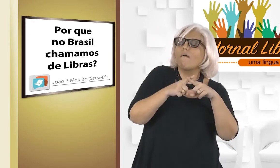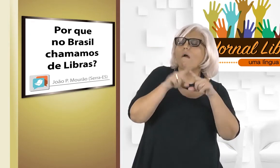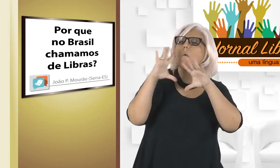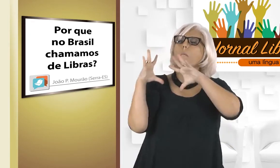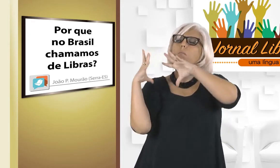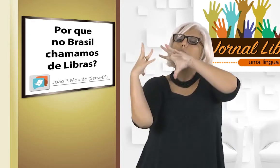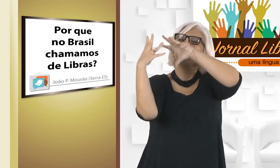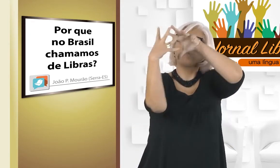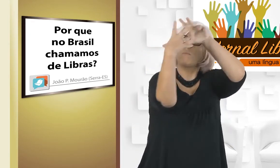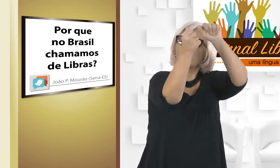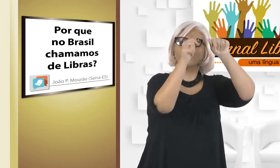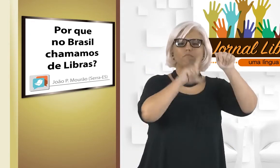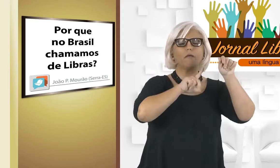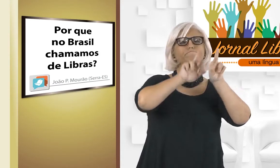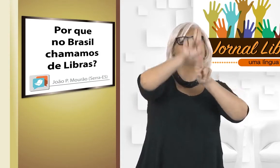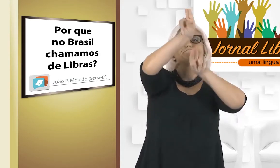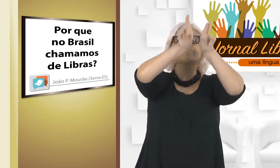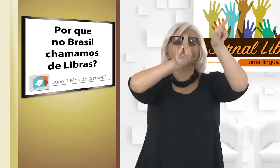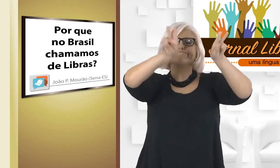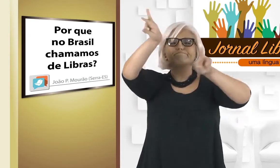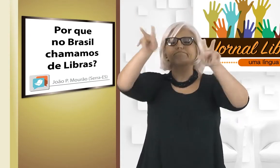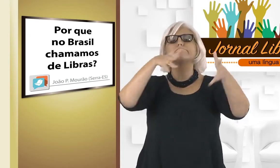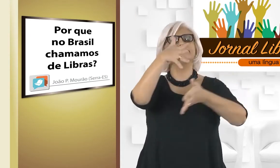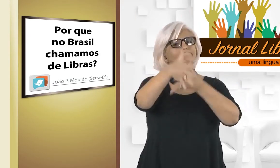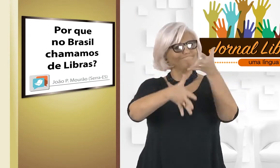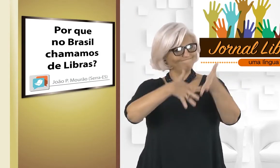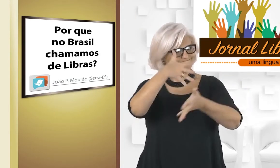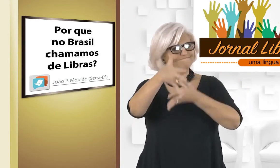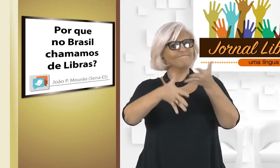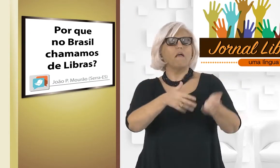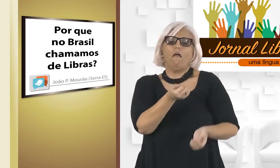ela vai ter um nome próprio.